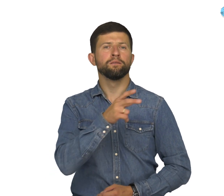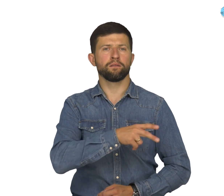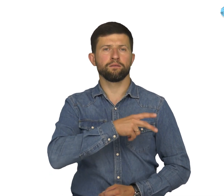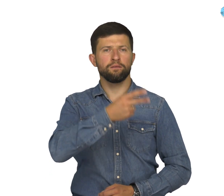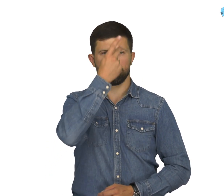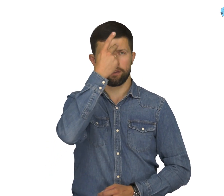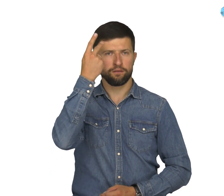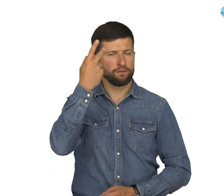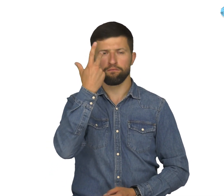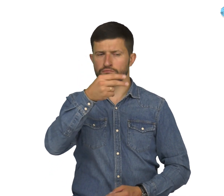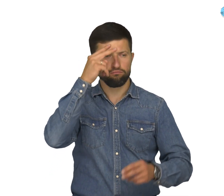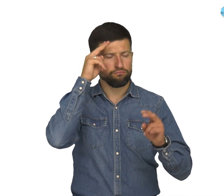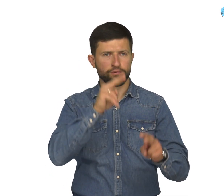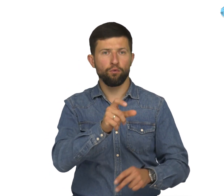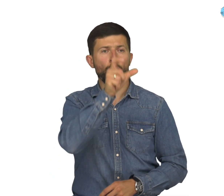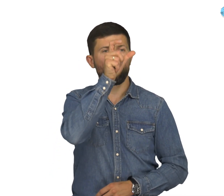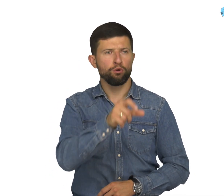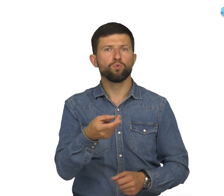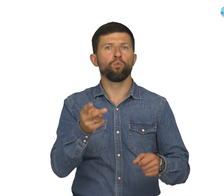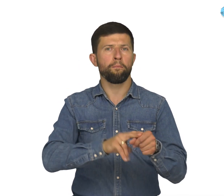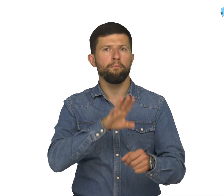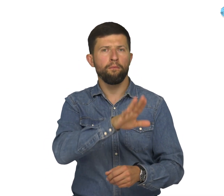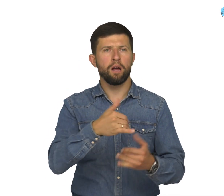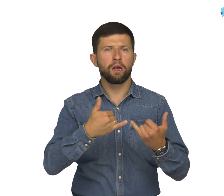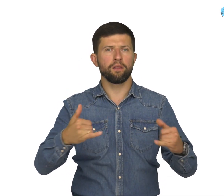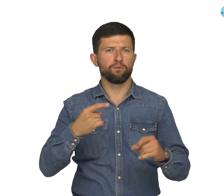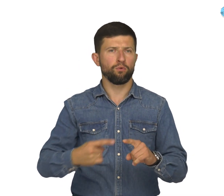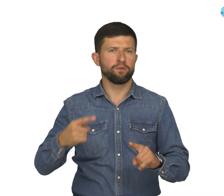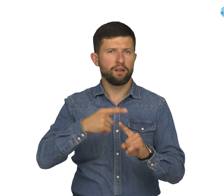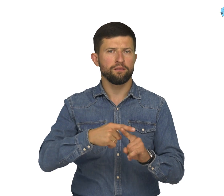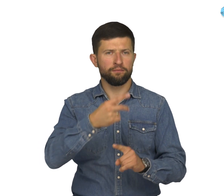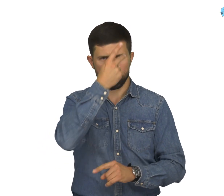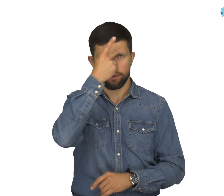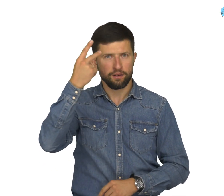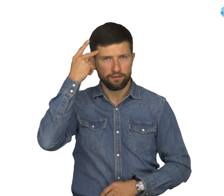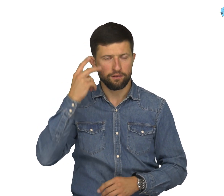Zasiłek pielęgnacyjny nie przysługuje osobie uprawnionej do dodatku pielęgnacyjnego,